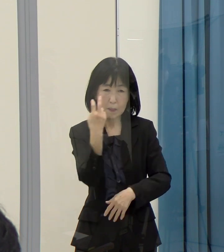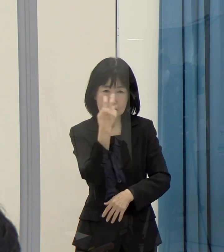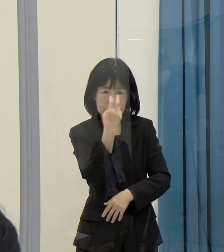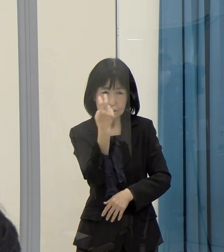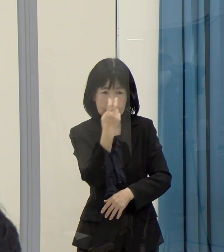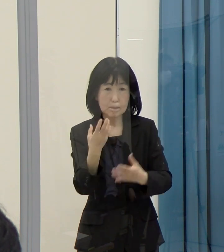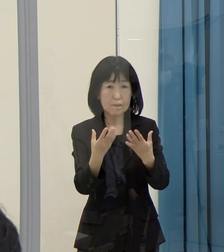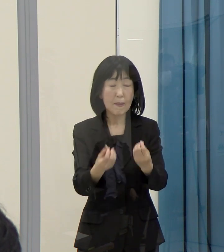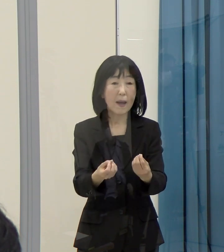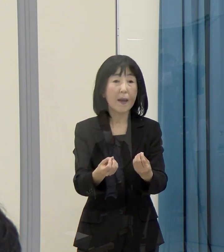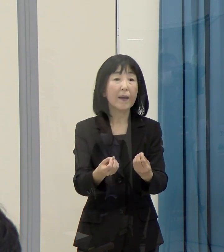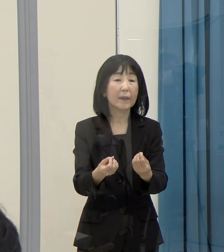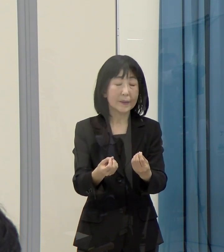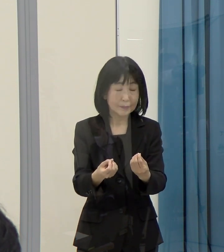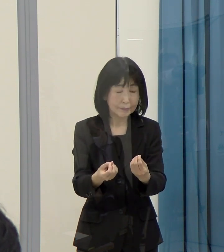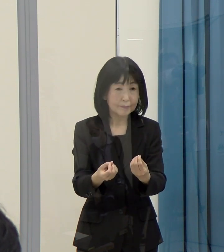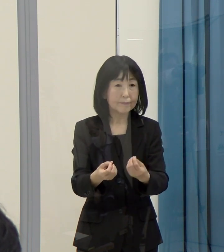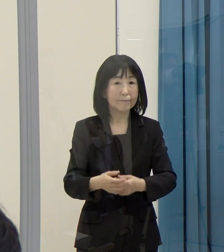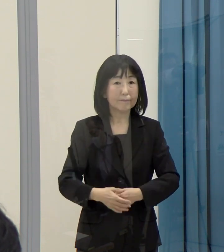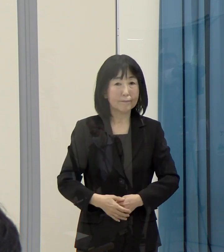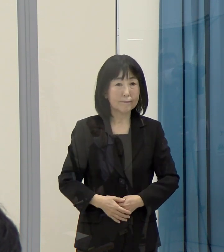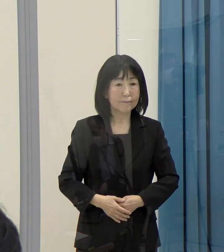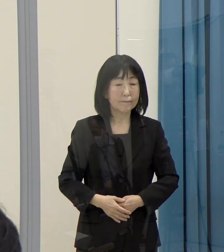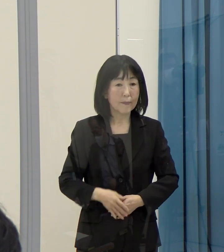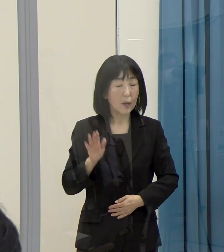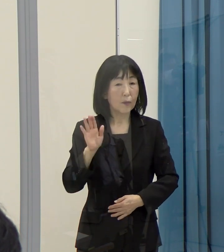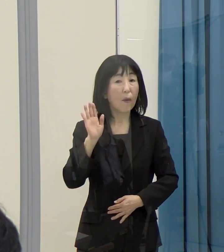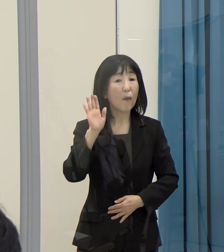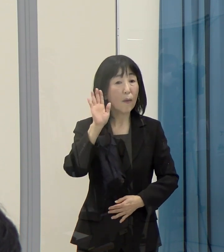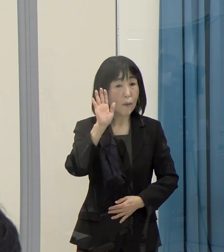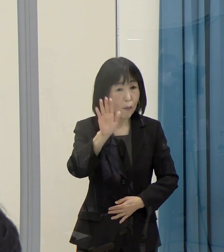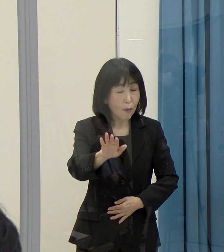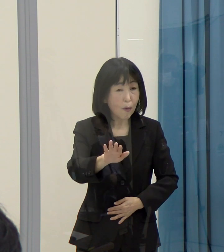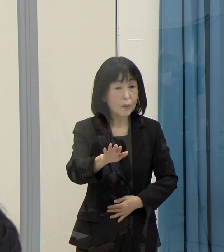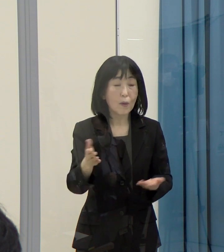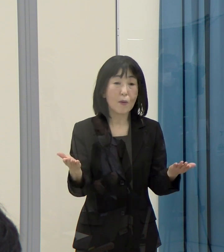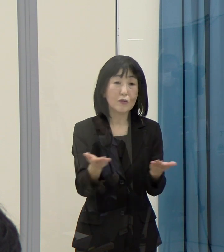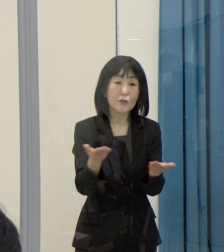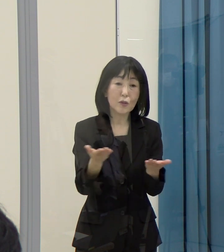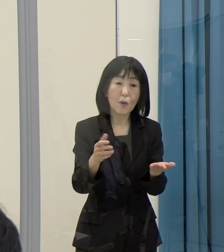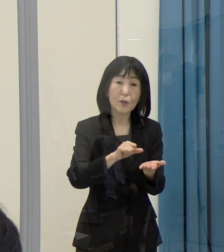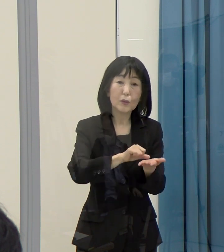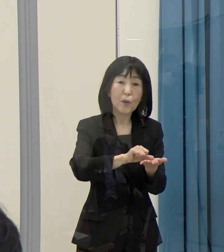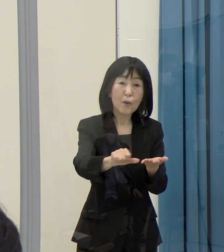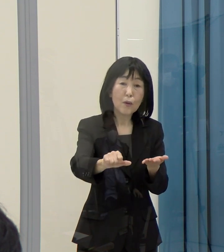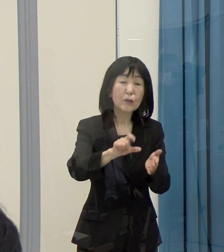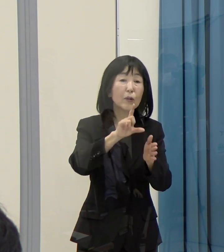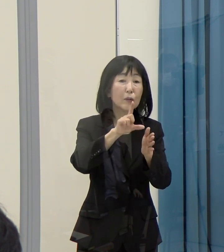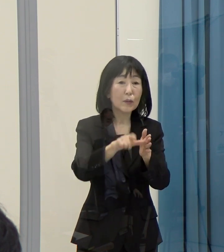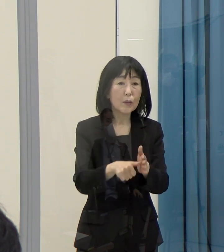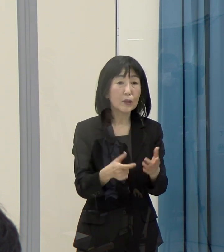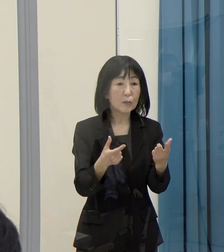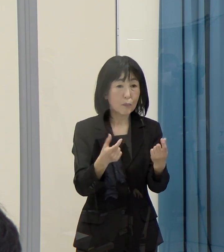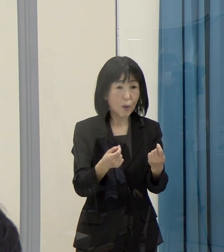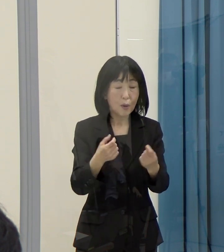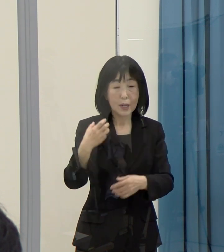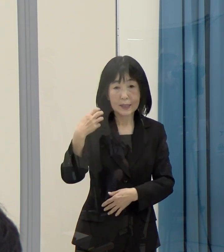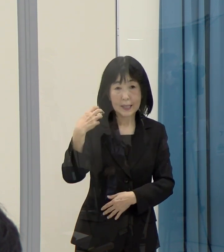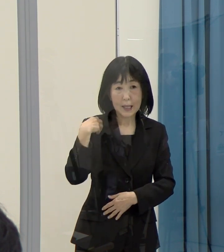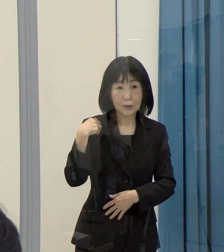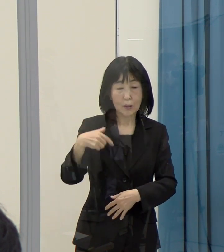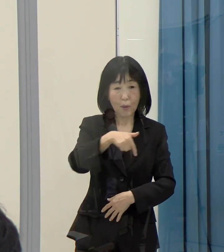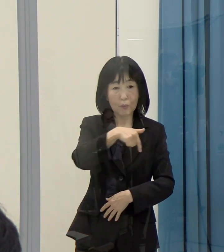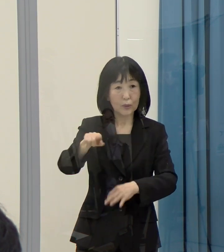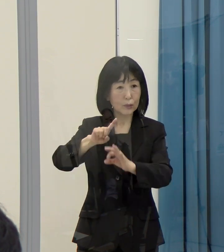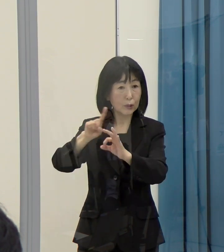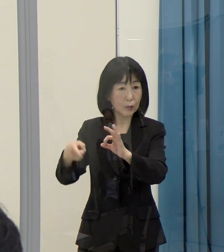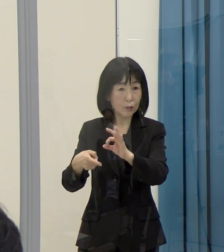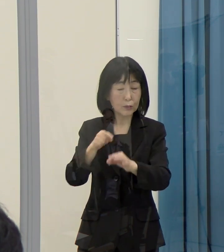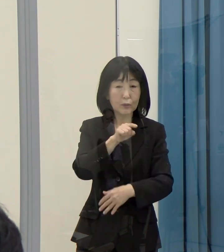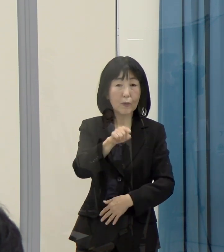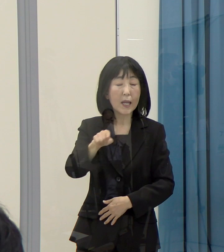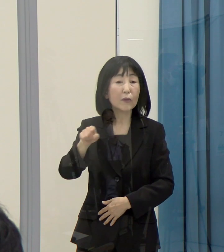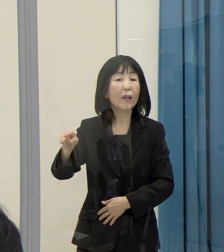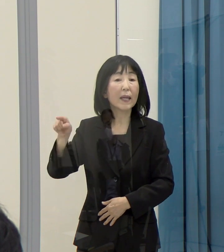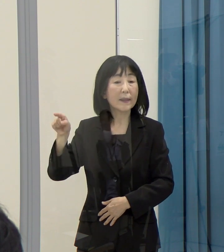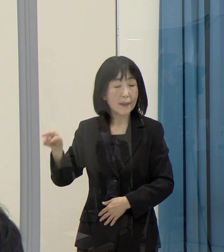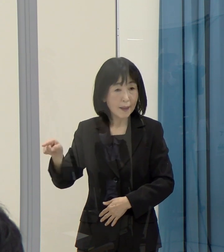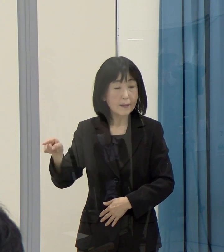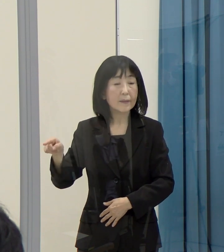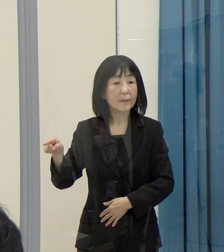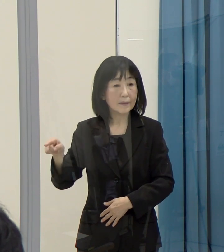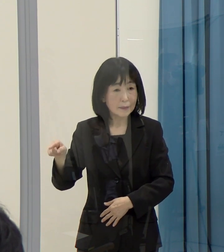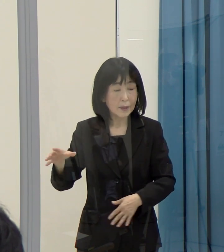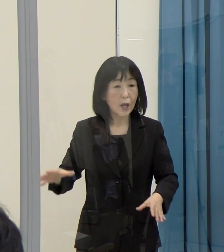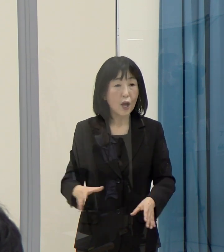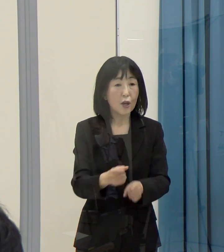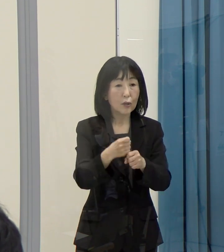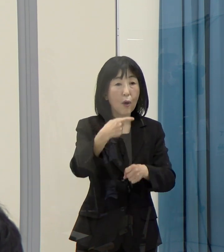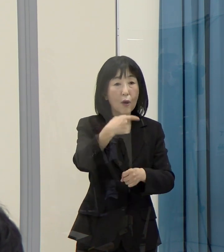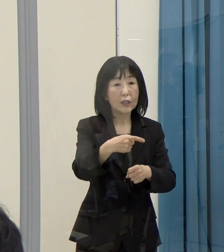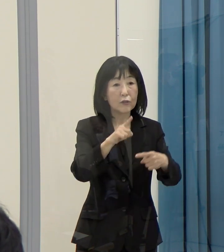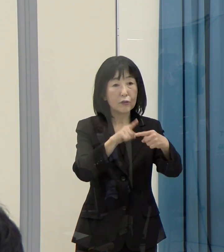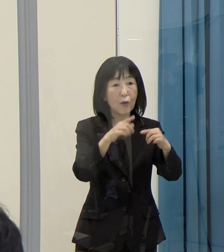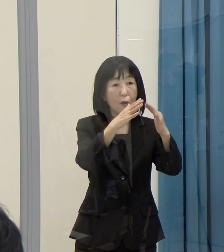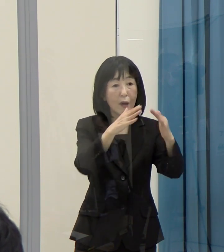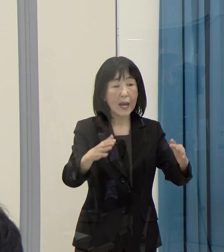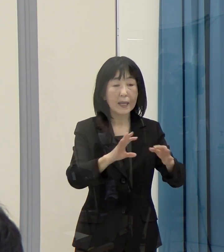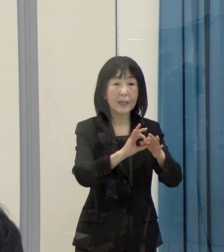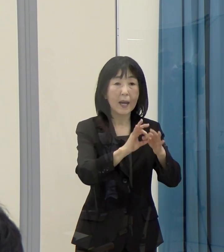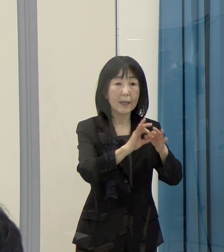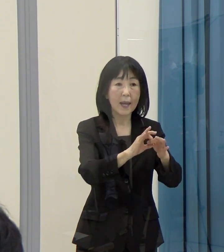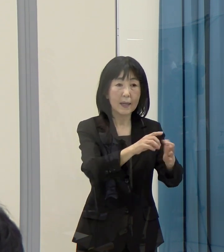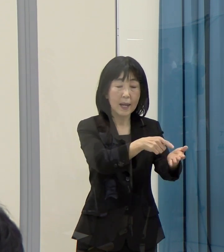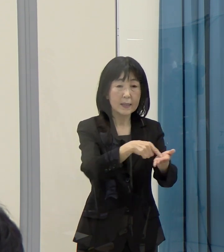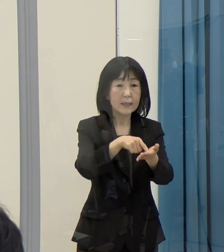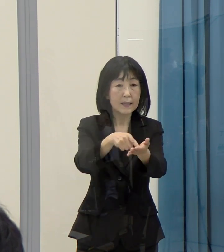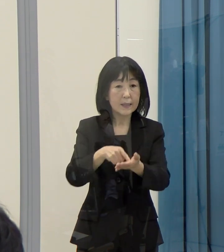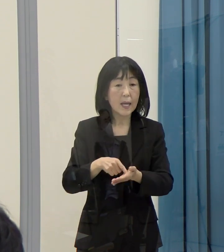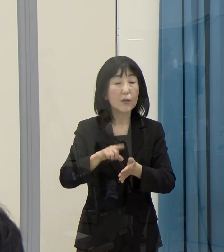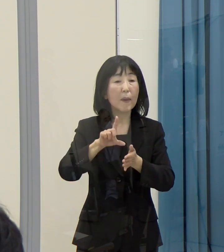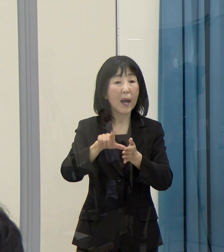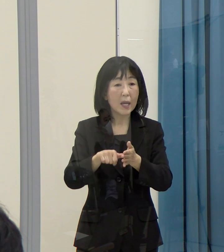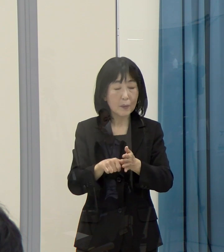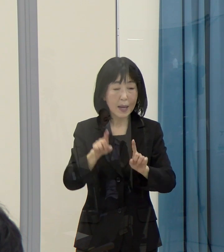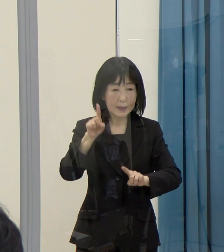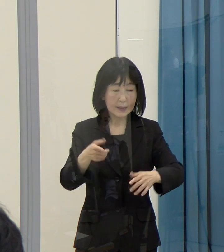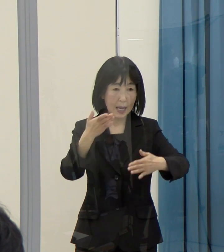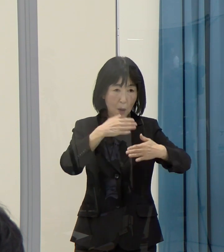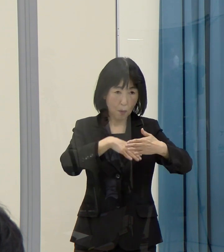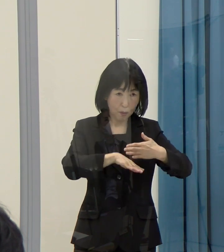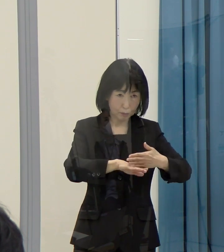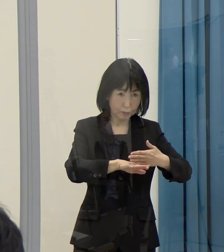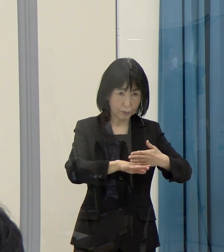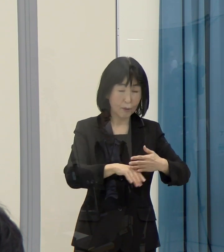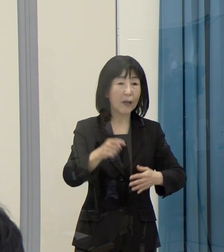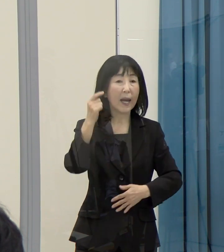そういうことですので、今後の各事業の登録においても、担当部局で、関連の団体も含めて、申請があった場合には一旦保留をさせていただくと考えています。